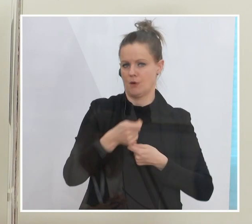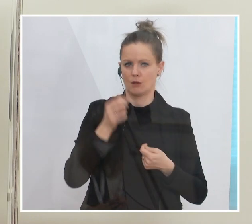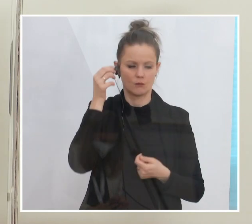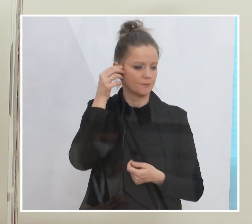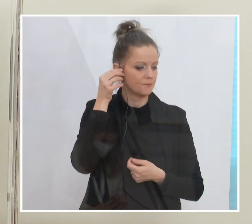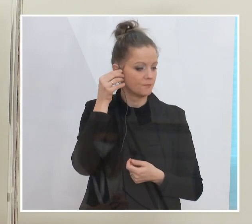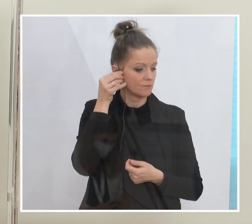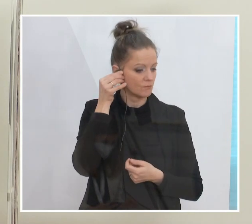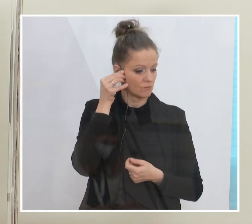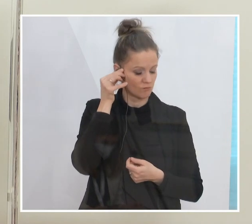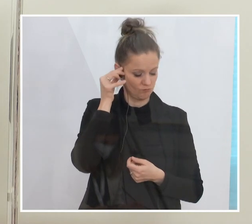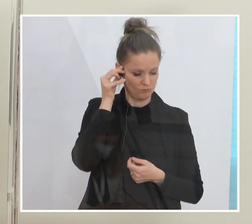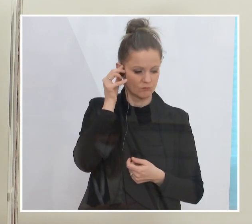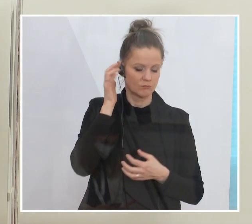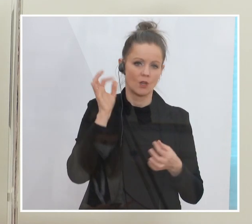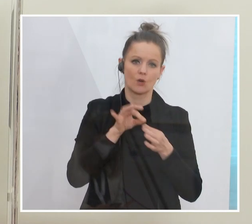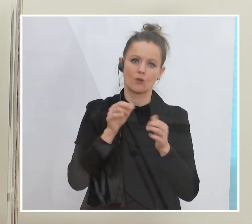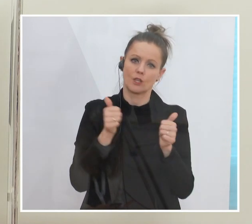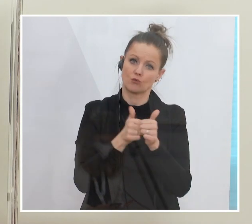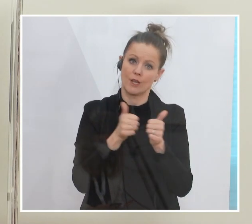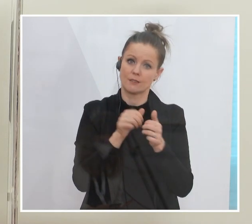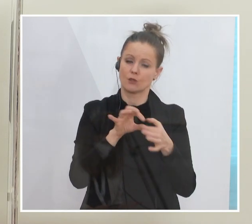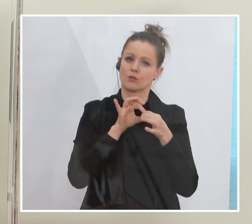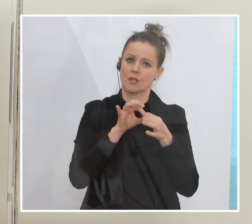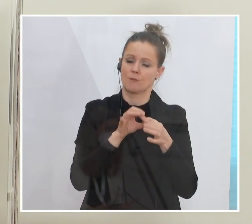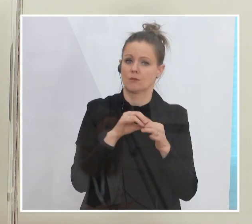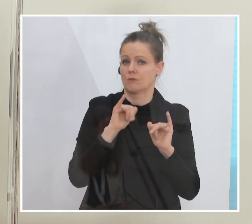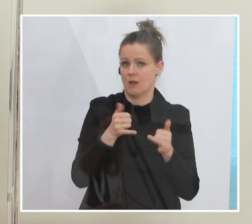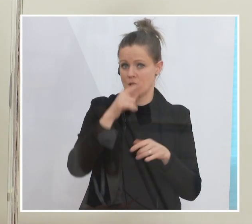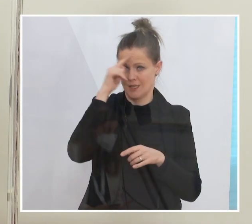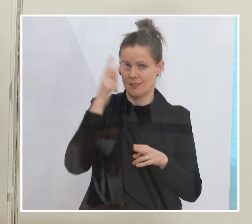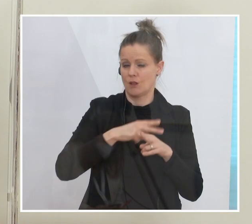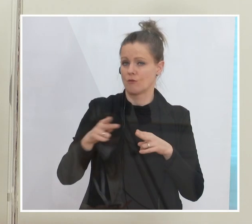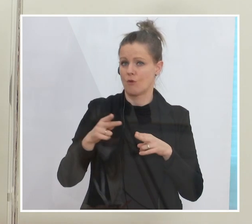Contact Tracing betrifft, ist das schon auch eine sinnvolle Stellgröße, wie ich meine,